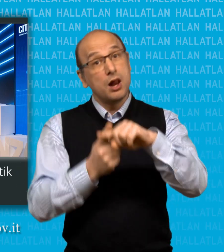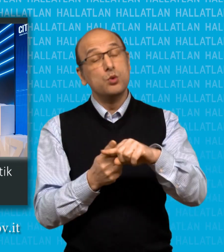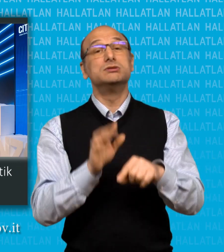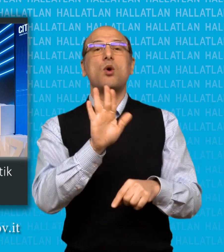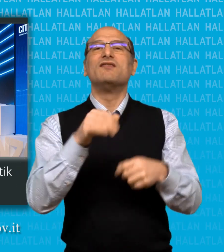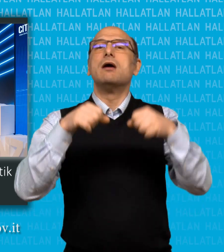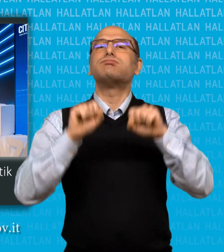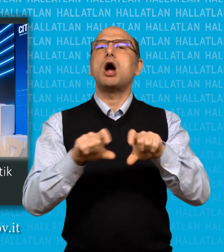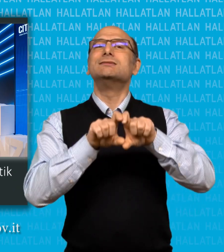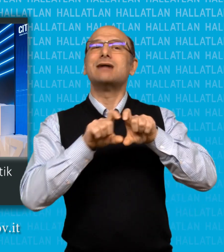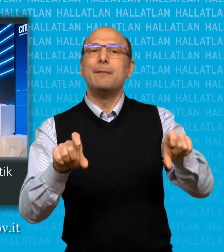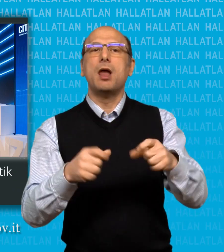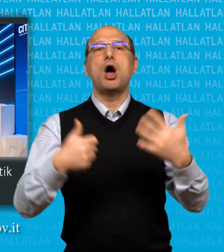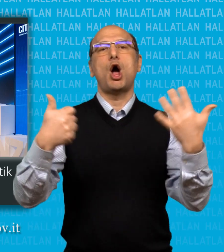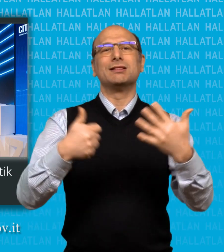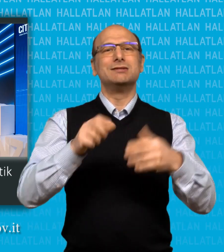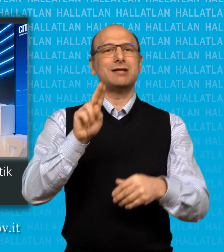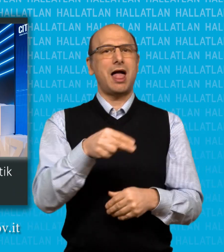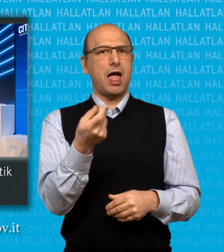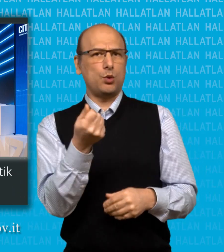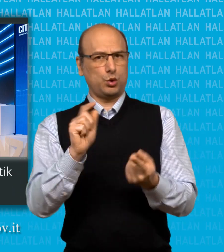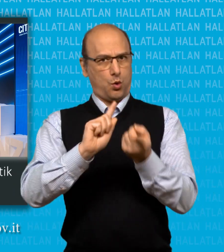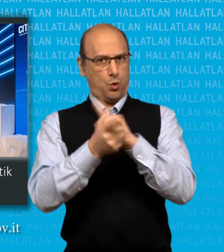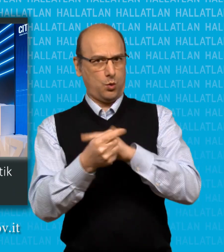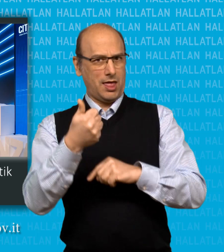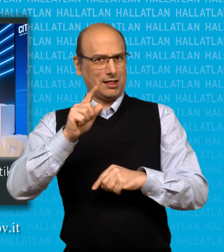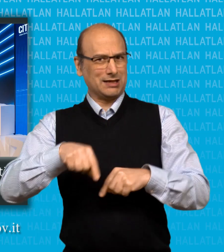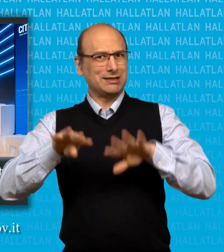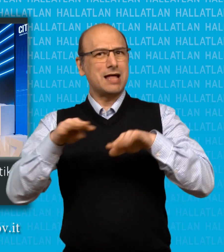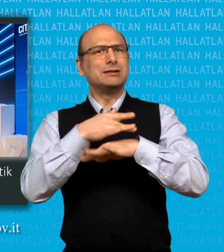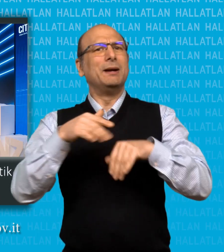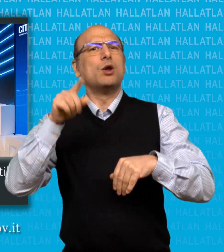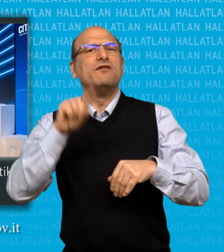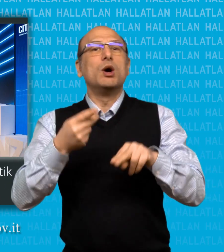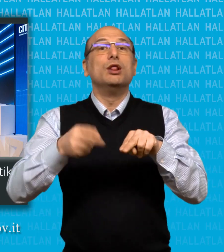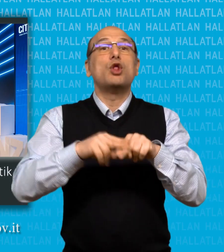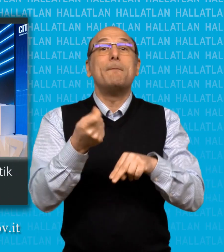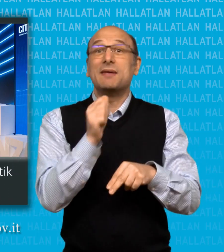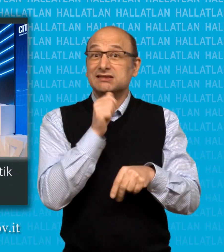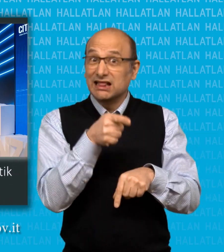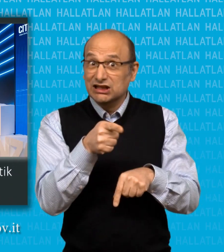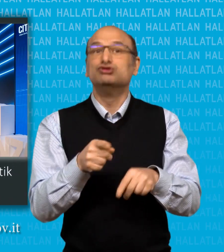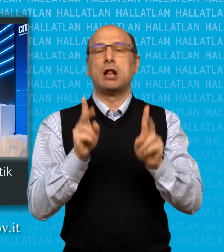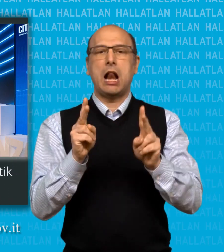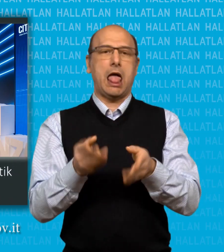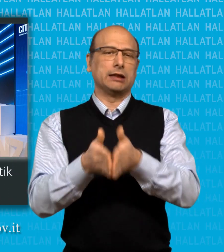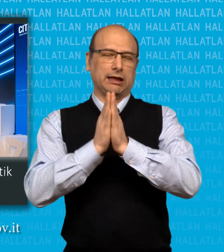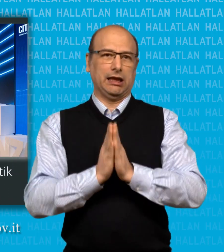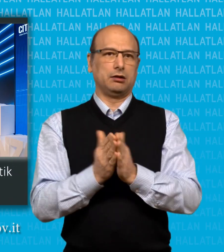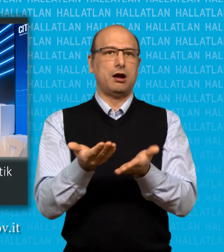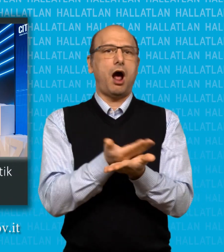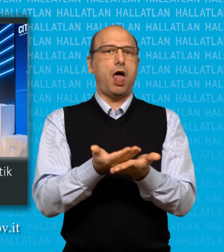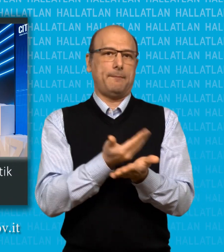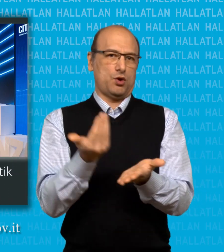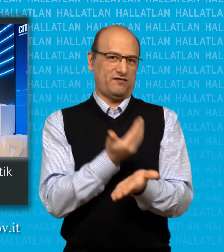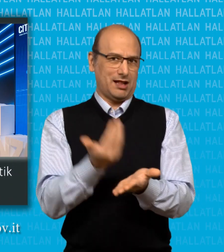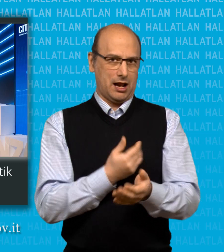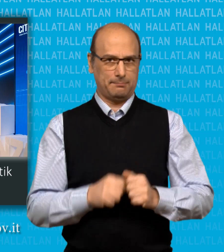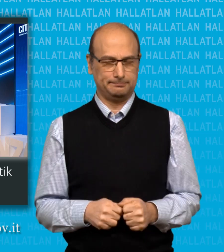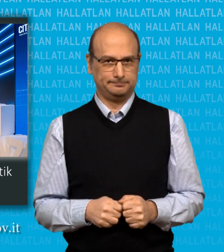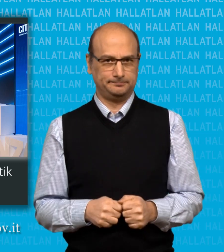és bankszámlájukon nincsen több hatezer eurónál (1,9 millió forintnál).